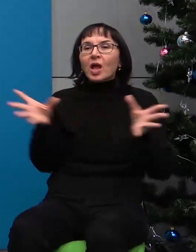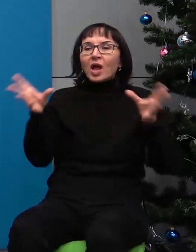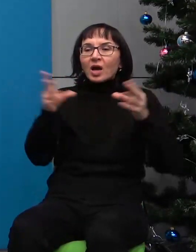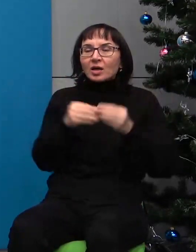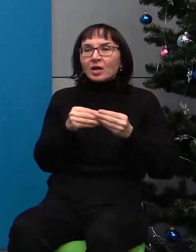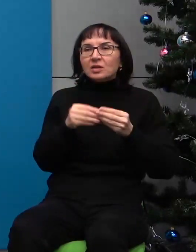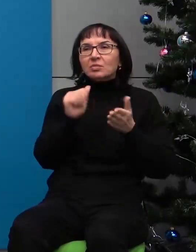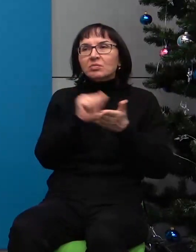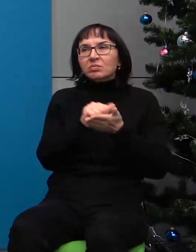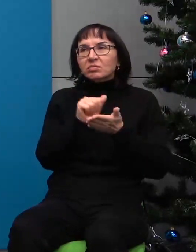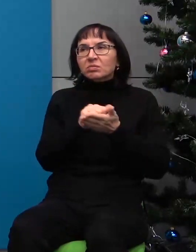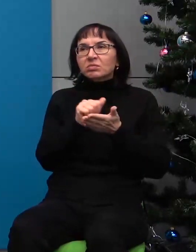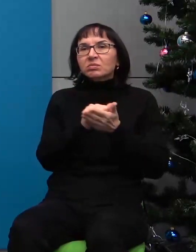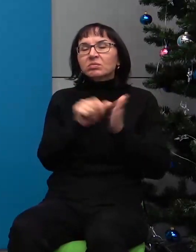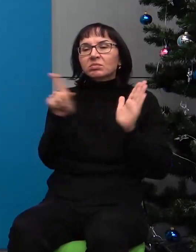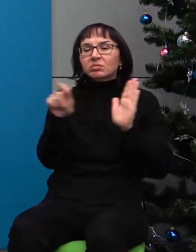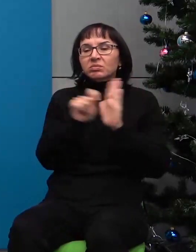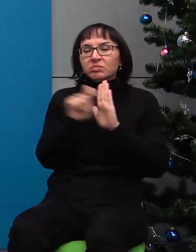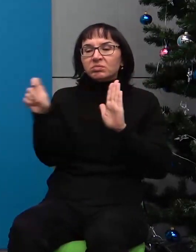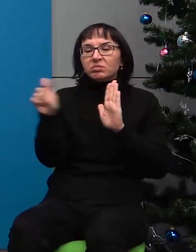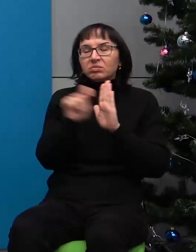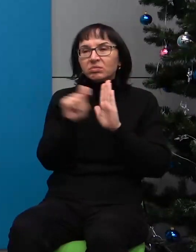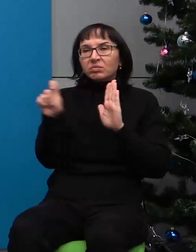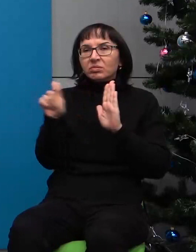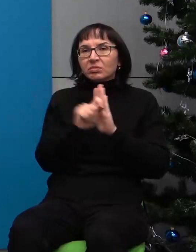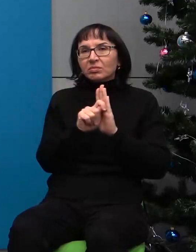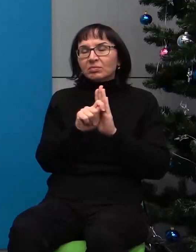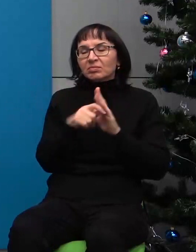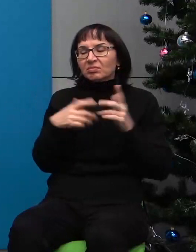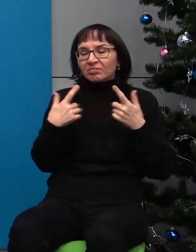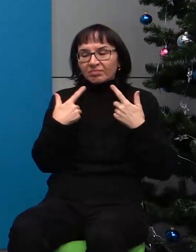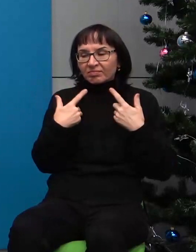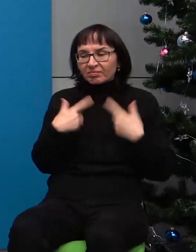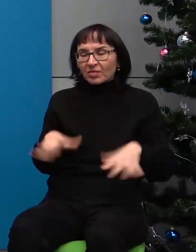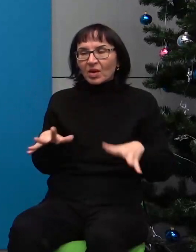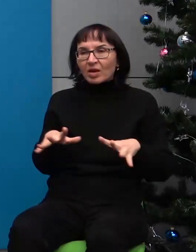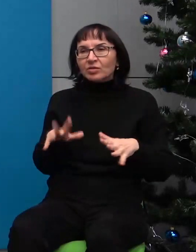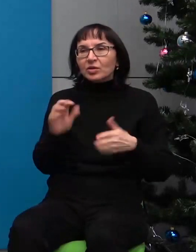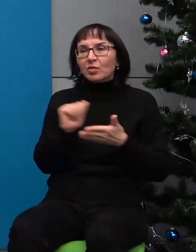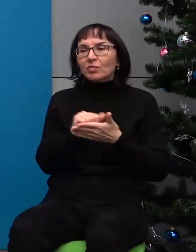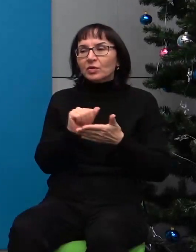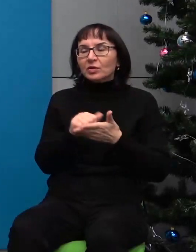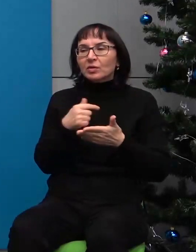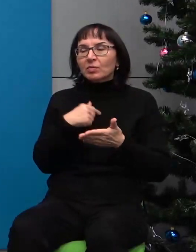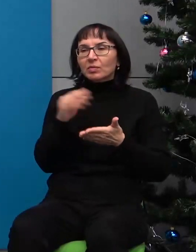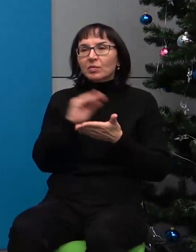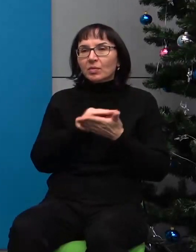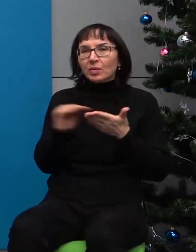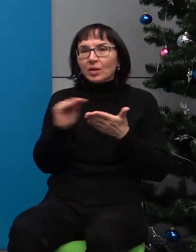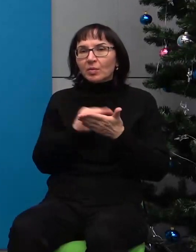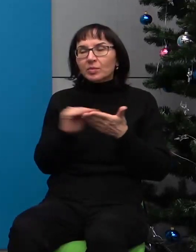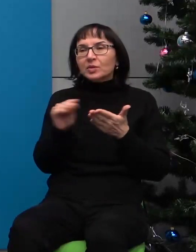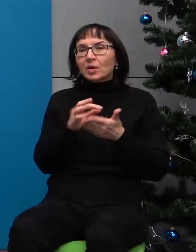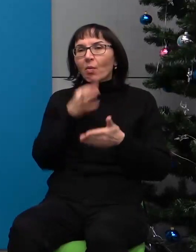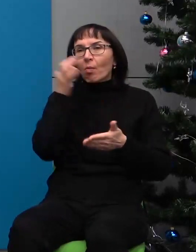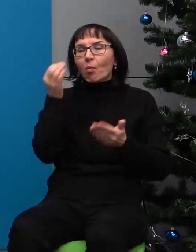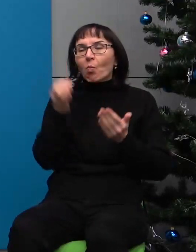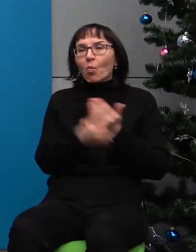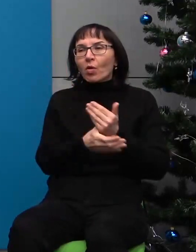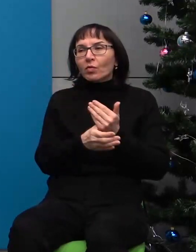że to jest super książka i nikt nie chciał. No i ja napisawszy tą powieść obyczajową, zarobiwszy na niej pieniądze,